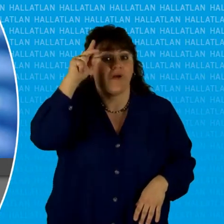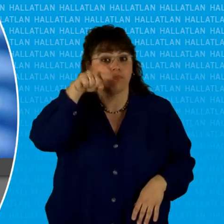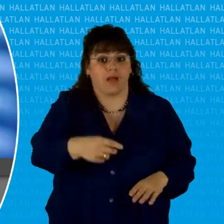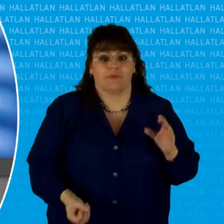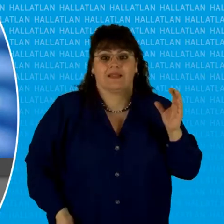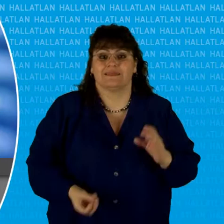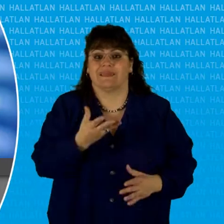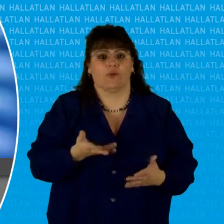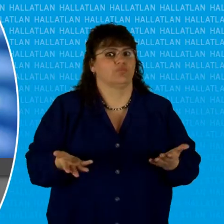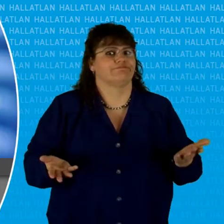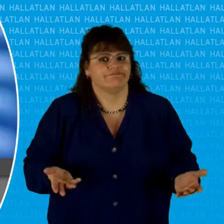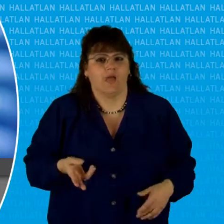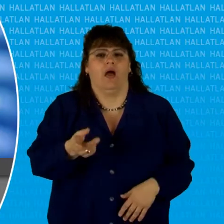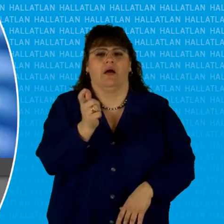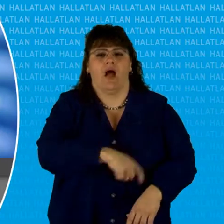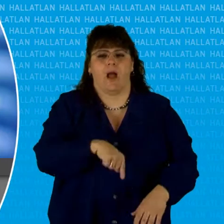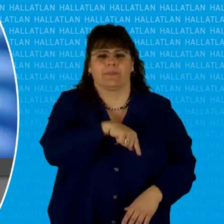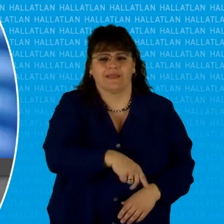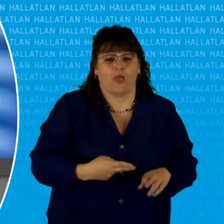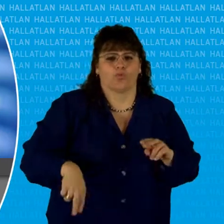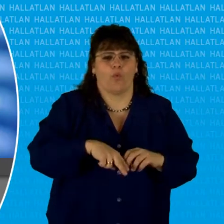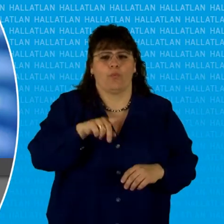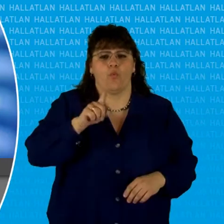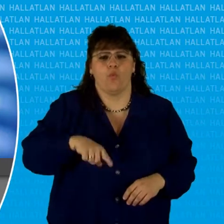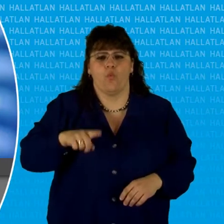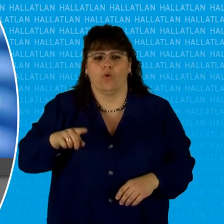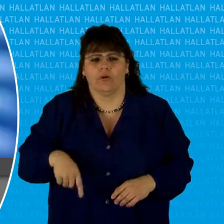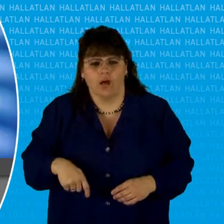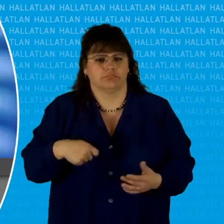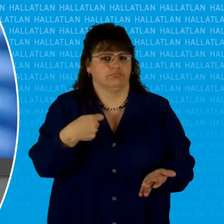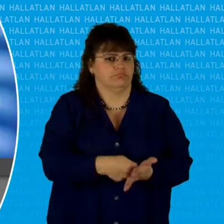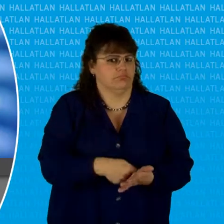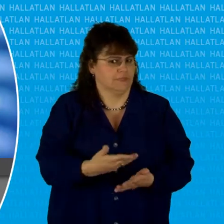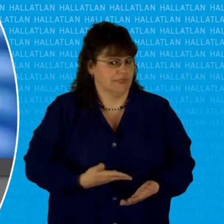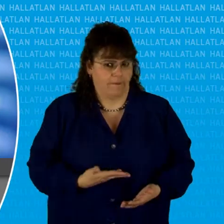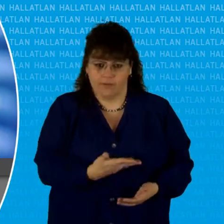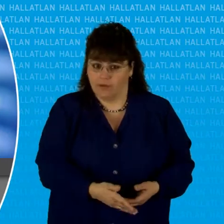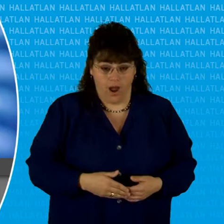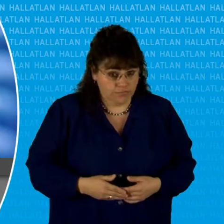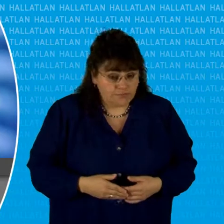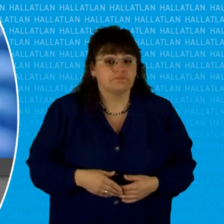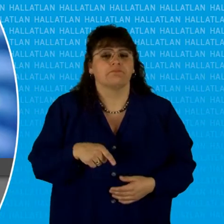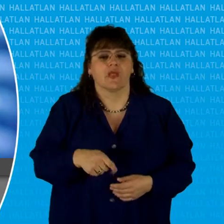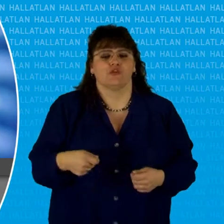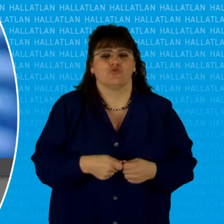Novemberben derült ki, hogy a kapitány több hónapja nem kapja meg a bérét,